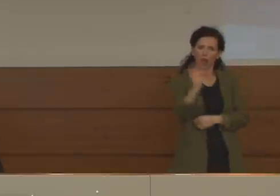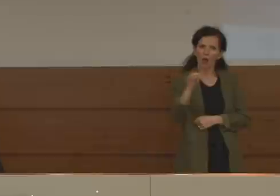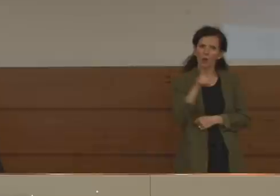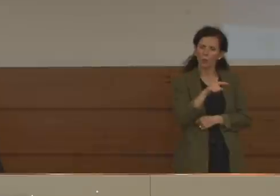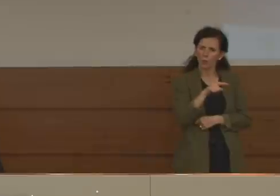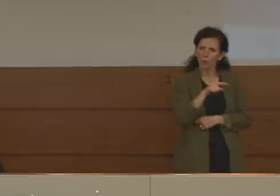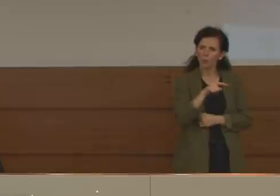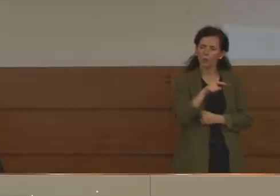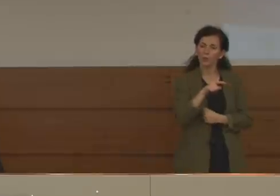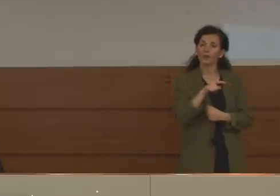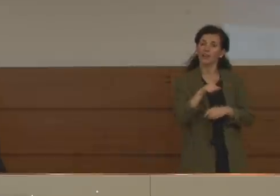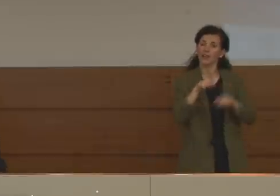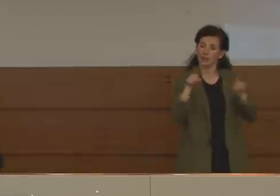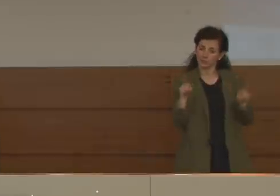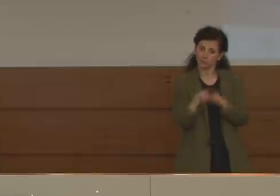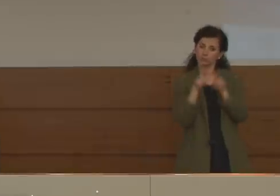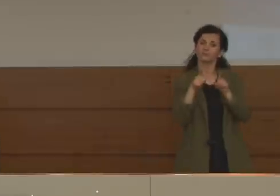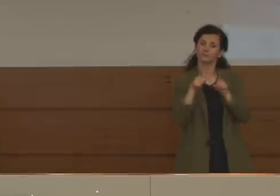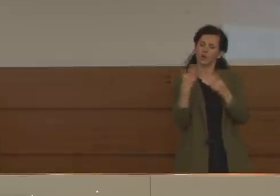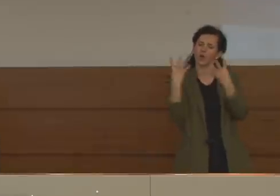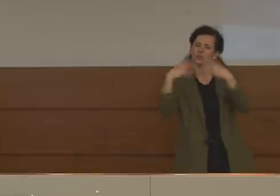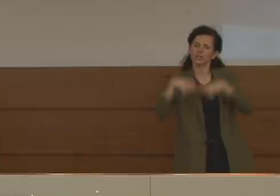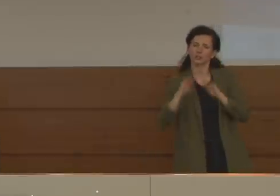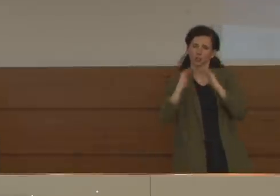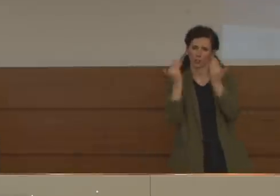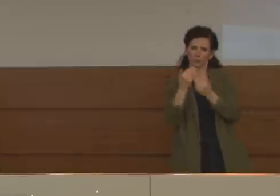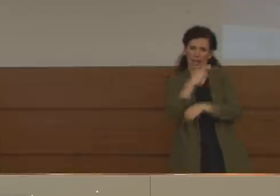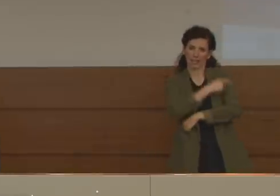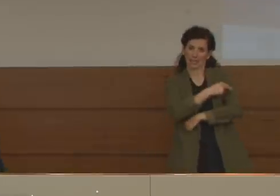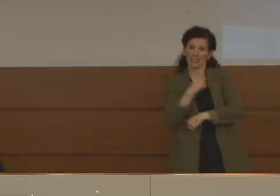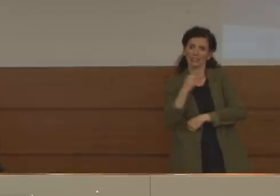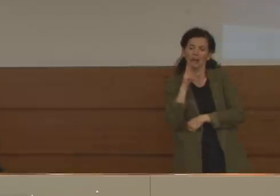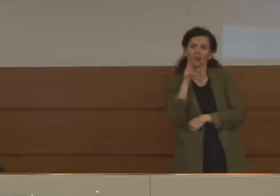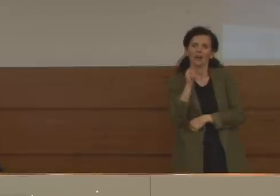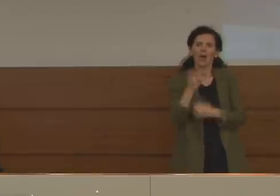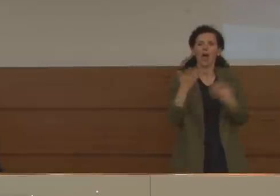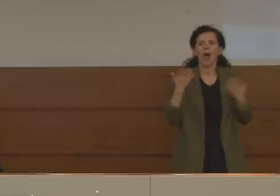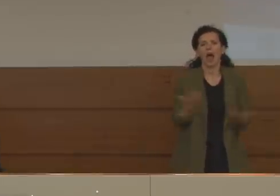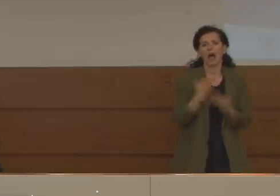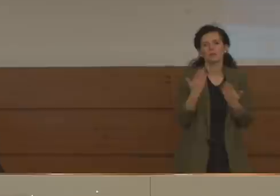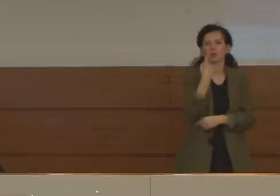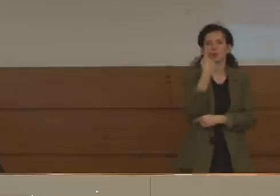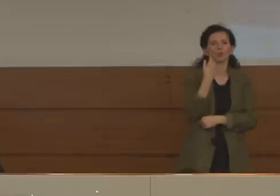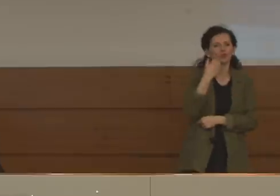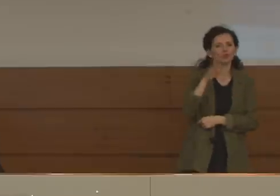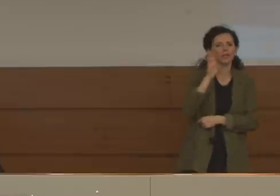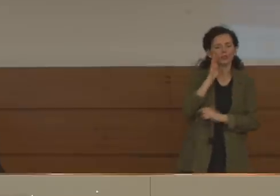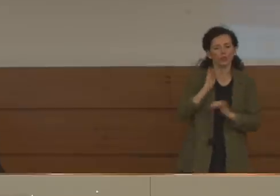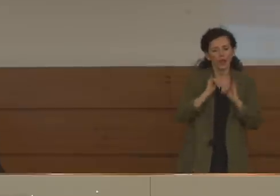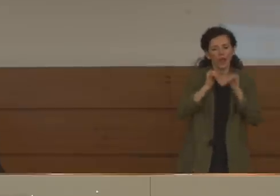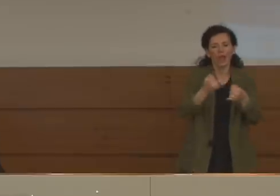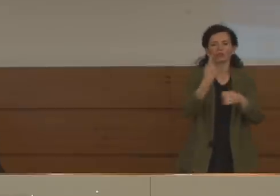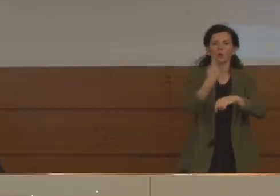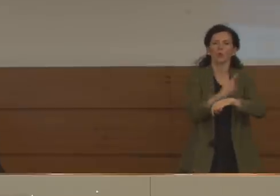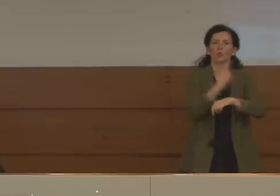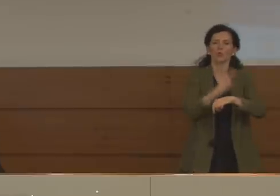della stessa Organizzazione Mondiale della Sanità, almeno di consentire a un genitore di uscire almeno un'ora al giorno a fare una passeggiata e una